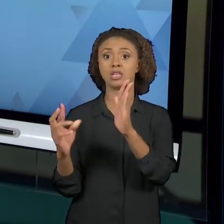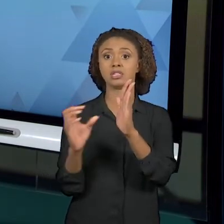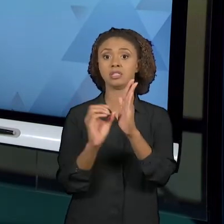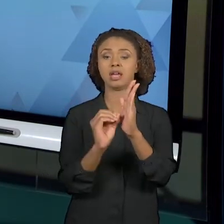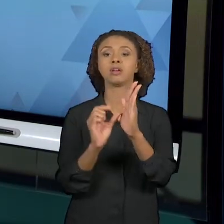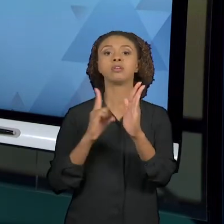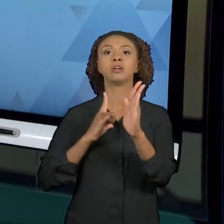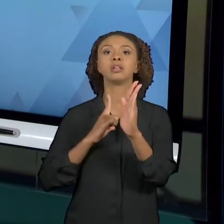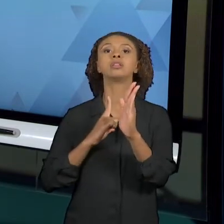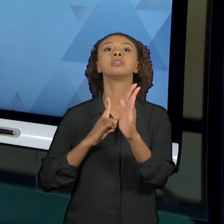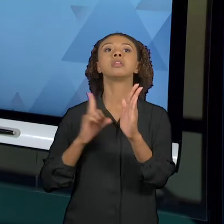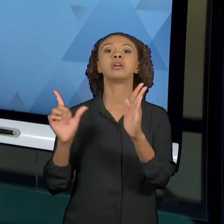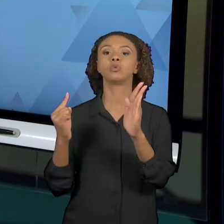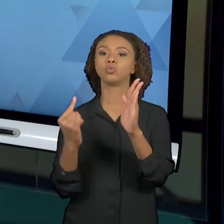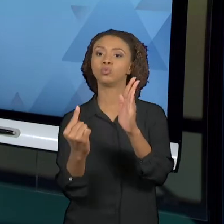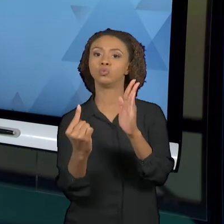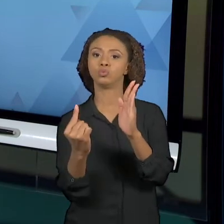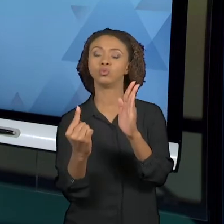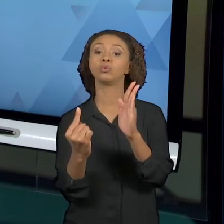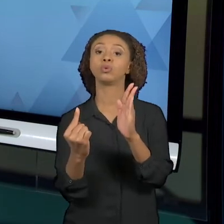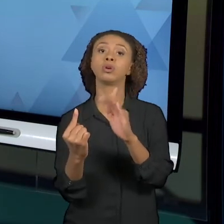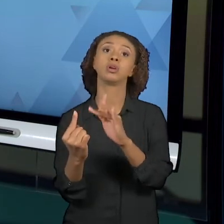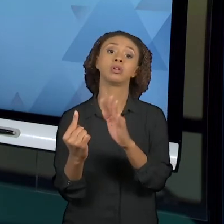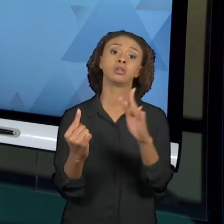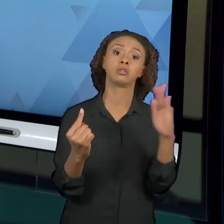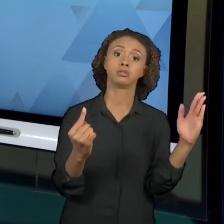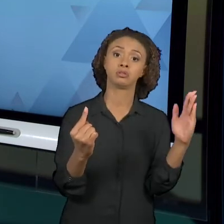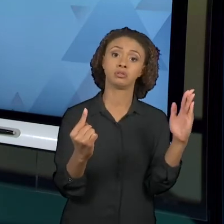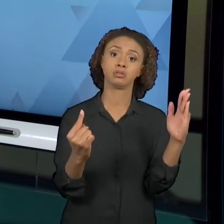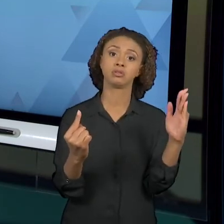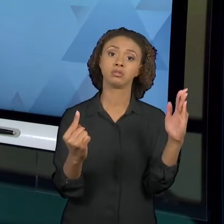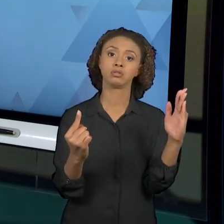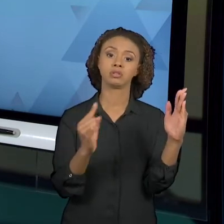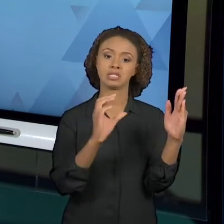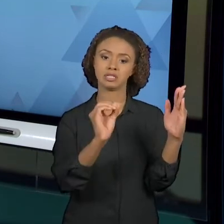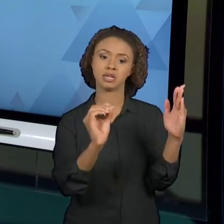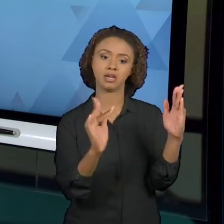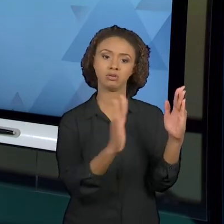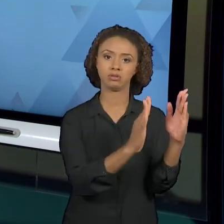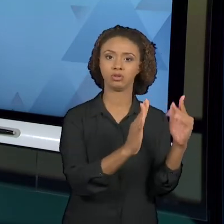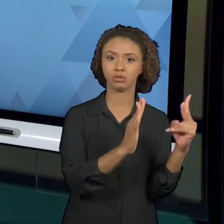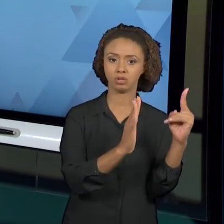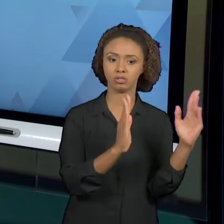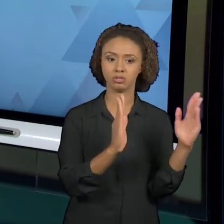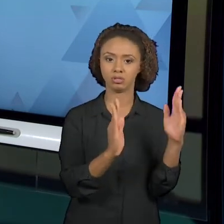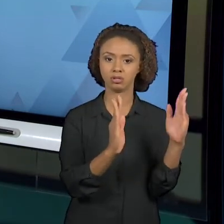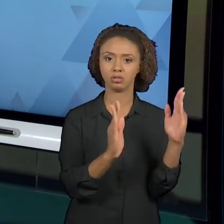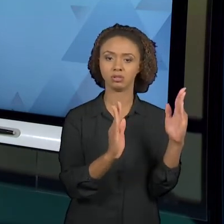CONSTANTE UM. E DEPOIS EM UM SEGUNDO TRECHO DE ZERO A DOIS, ELA VALE "X", ENTÃO ELA É CRESCENTE.